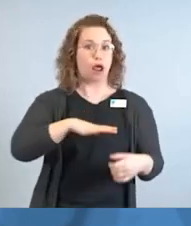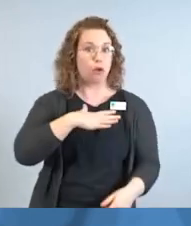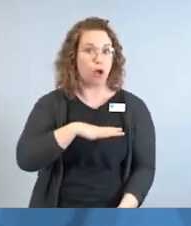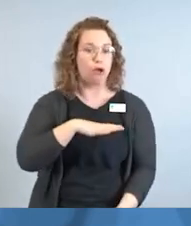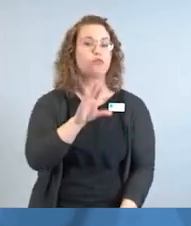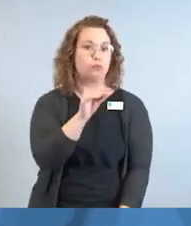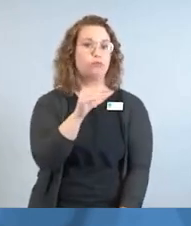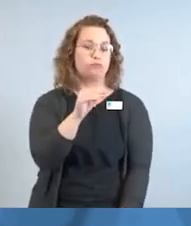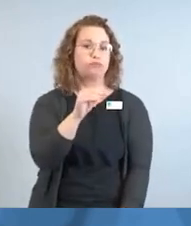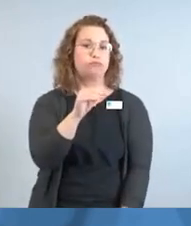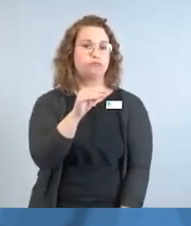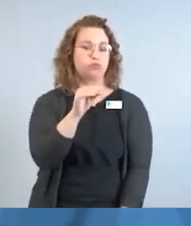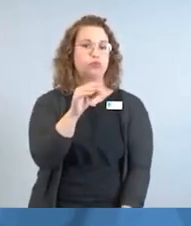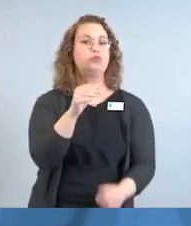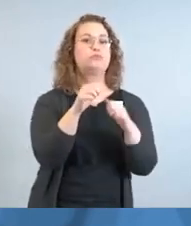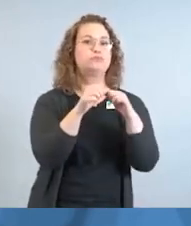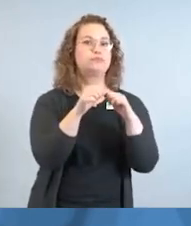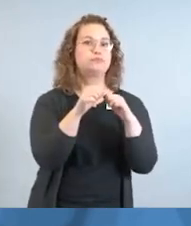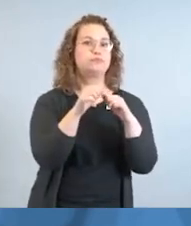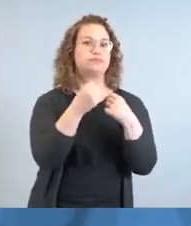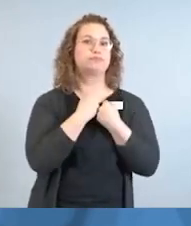Vuoro voi tulla vähän myöhemmin.